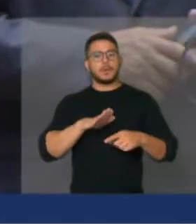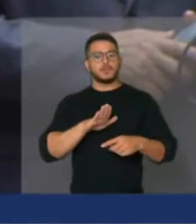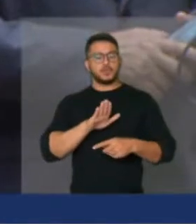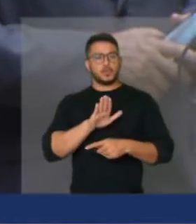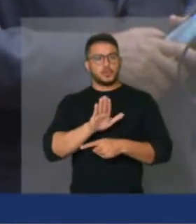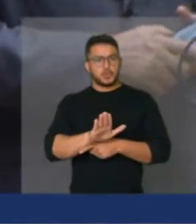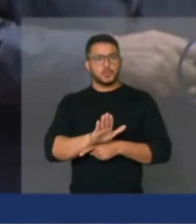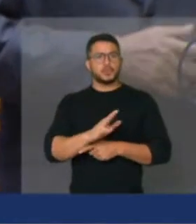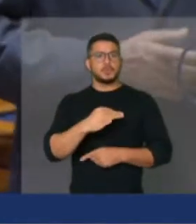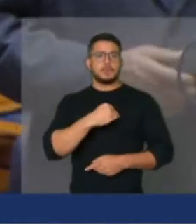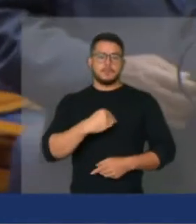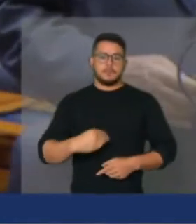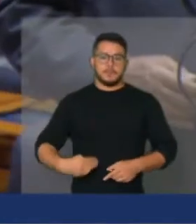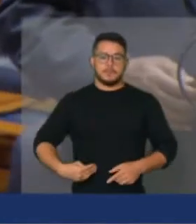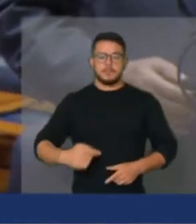FÁCIL VIR AO PLENÁRIO DO QUE IR VÁRIAS VEZES A DIVERSAS